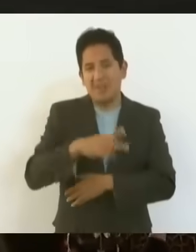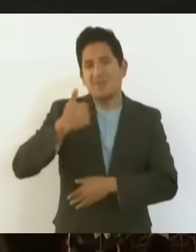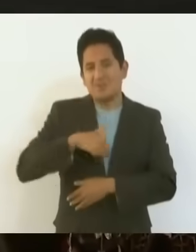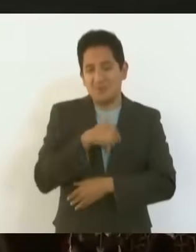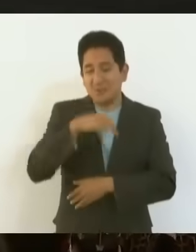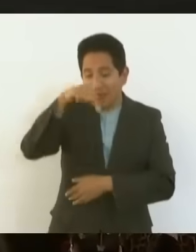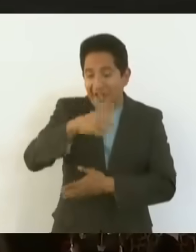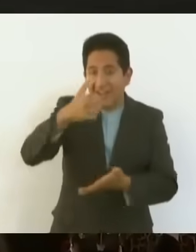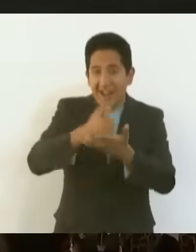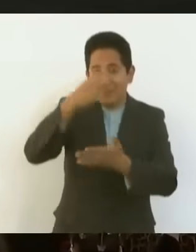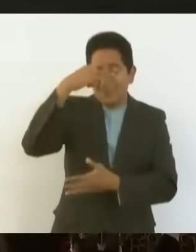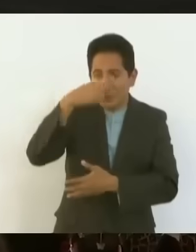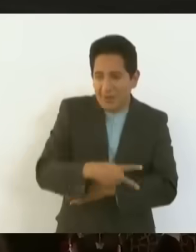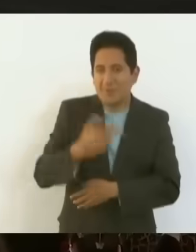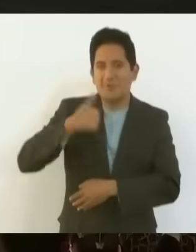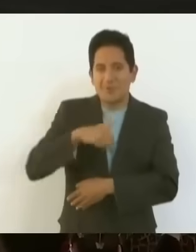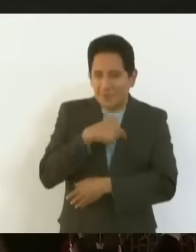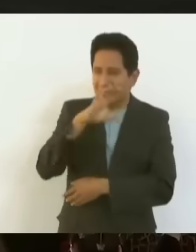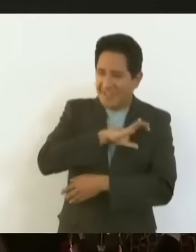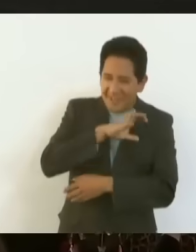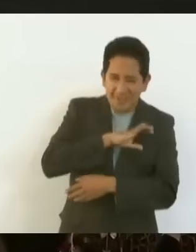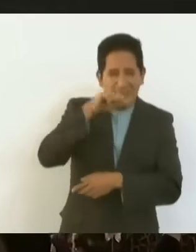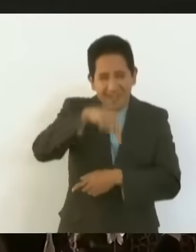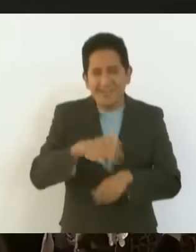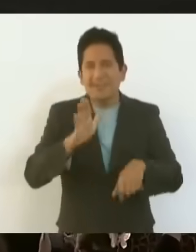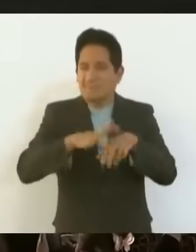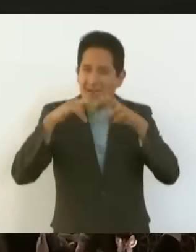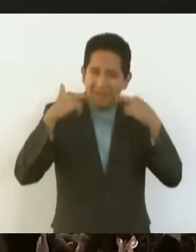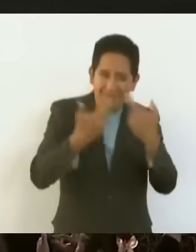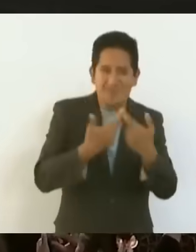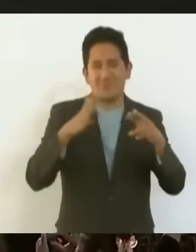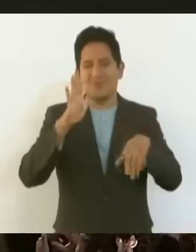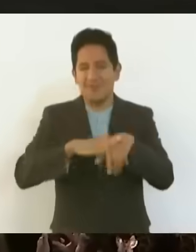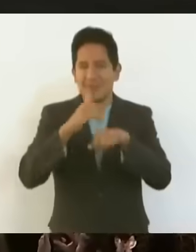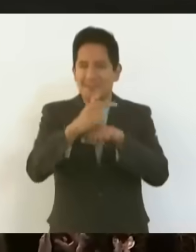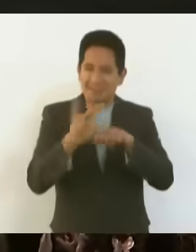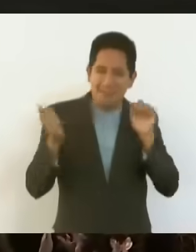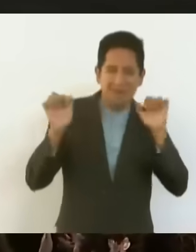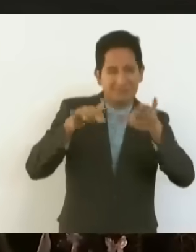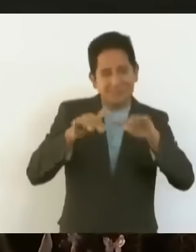más eventos, más reuniones, más encuentros con nuestro pueblo. Muchas gracias.